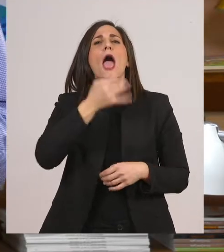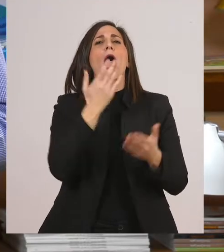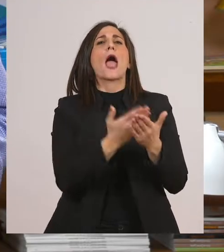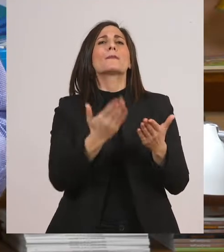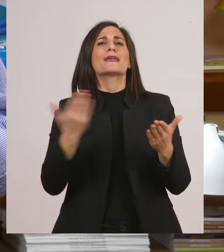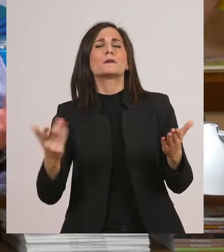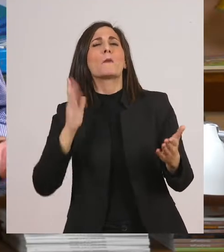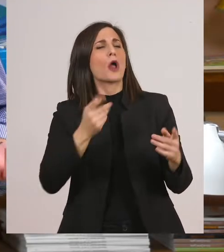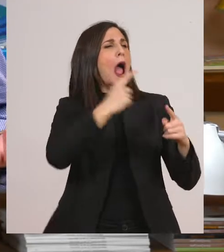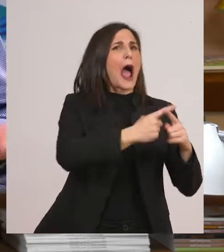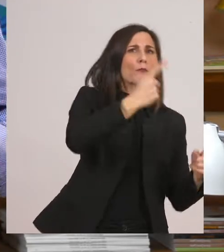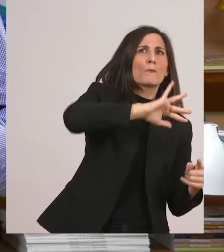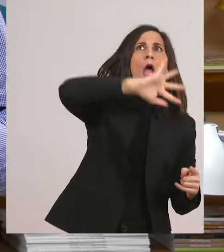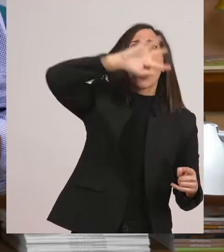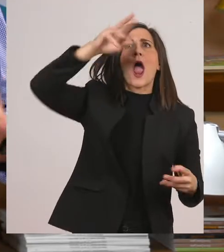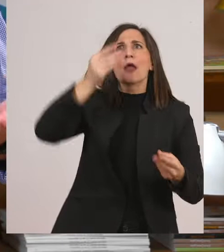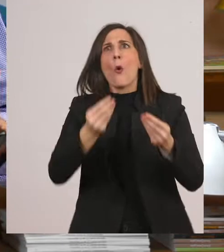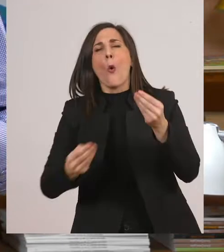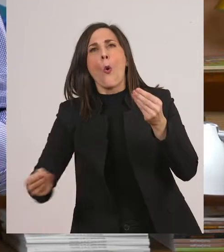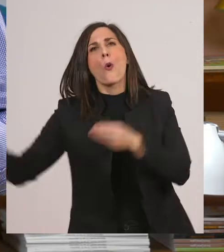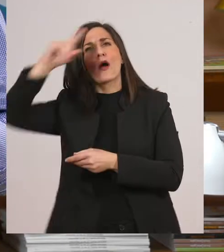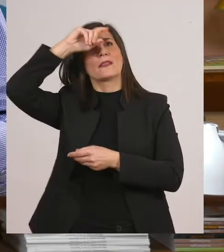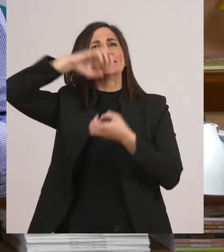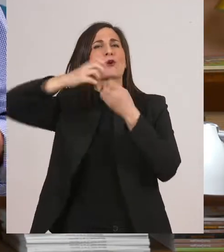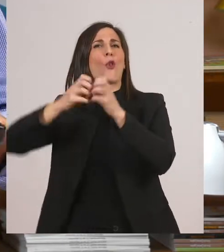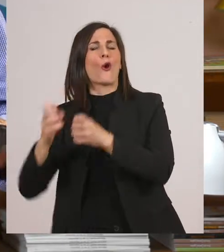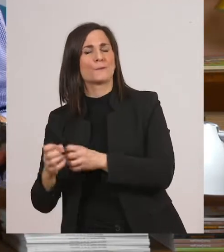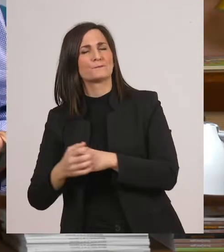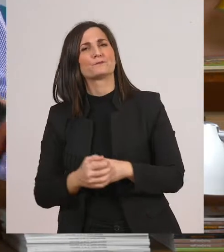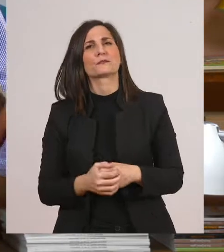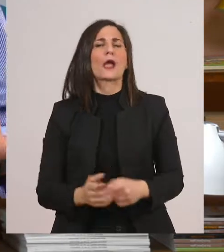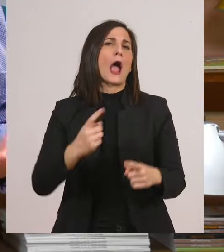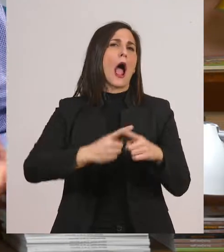μέχρι πάρα πολύ σύνθετα. Αυτό σημαίνει ότι είναι τόσο απλό να τα εκφράσουμε και...